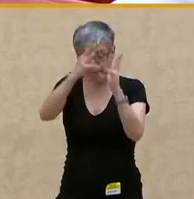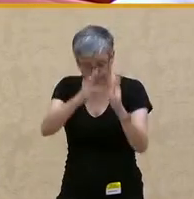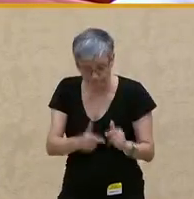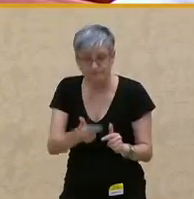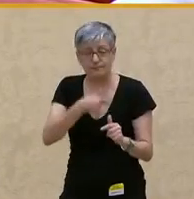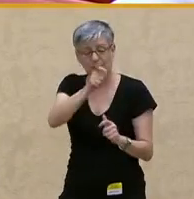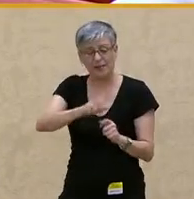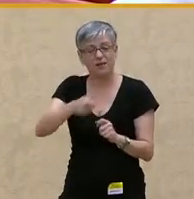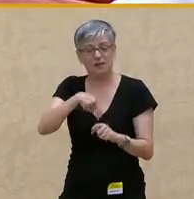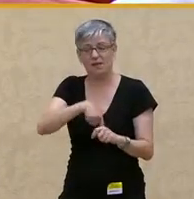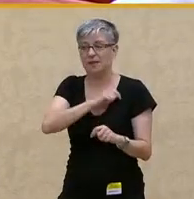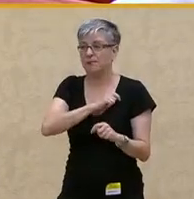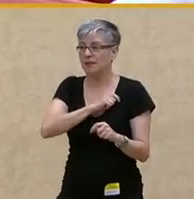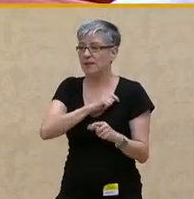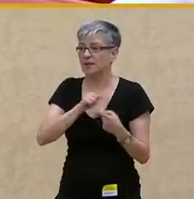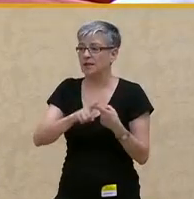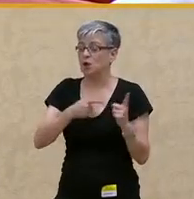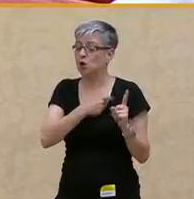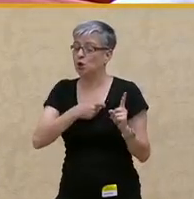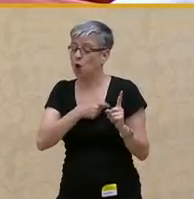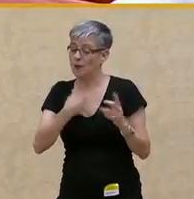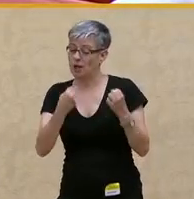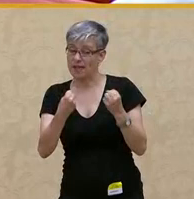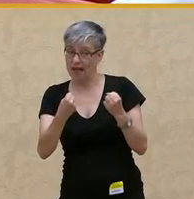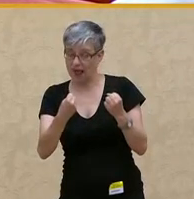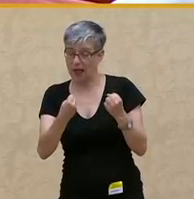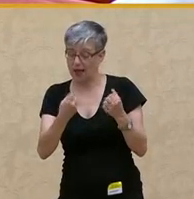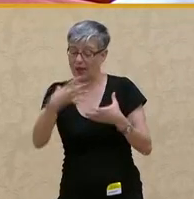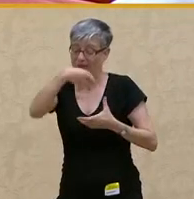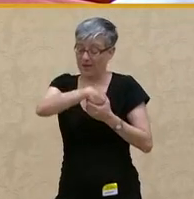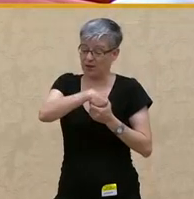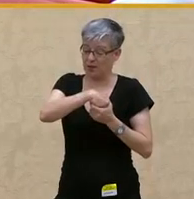quiero comunicaros aquí que la comisión de sanidad es una de las comisiones donde vamos a decir,